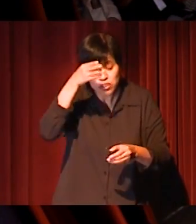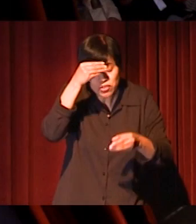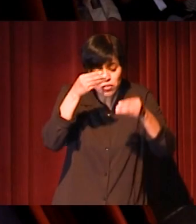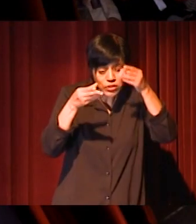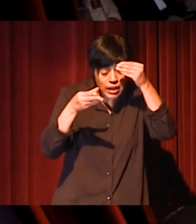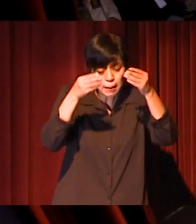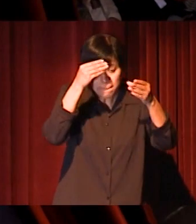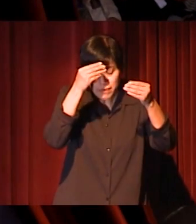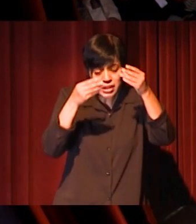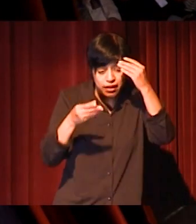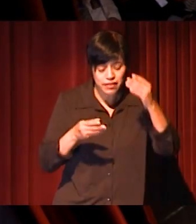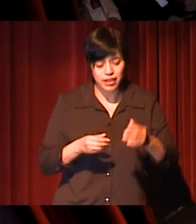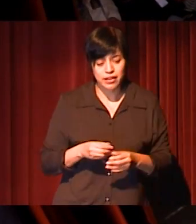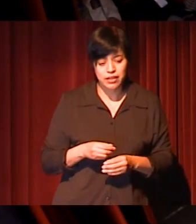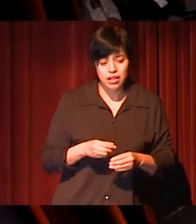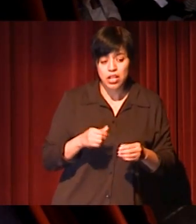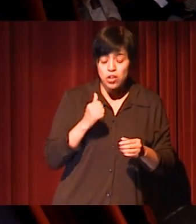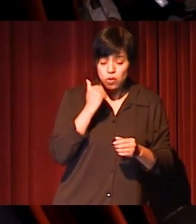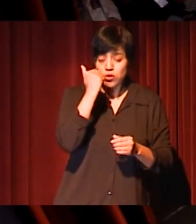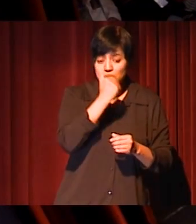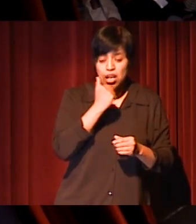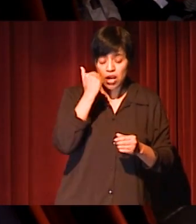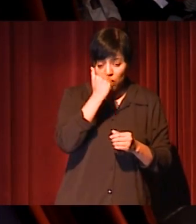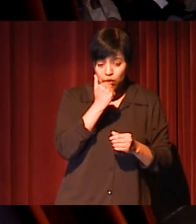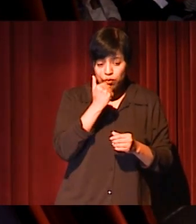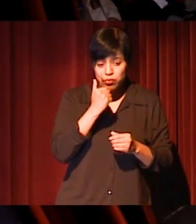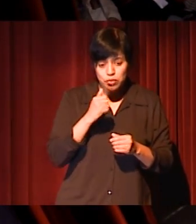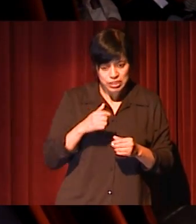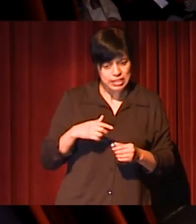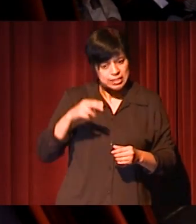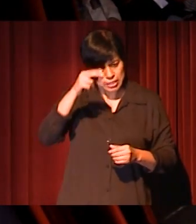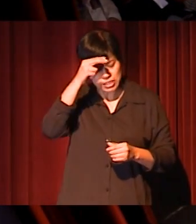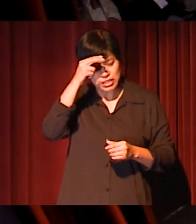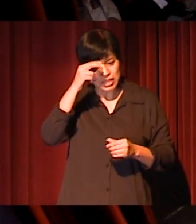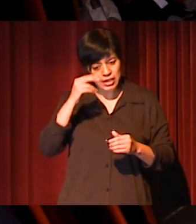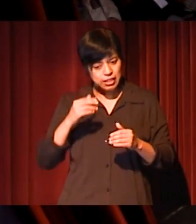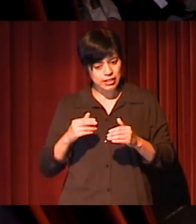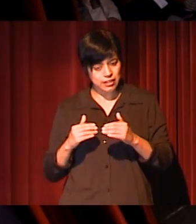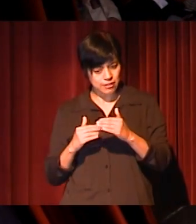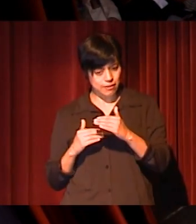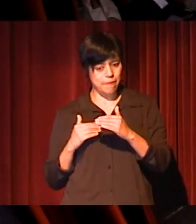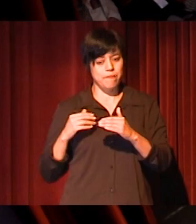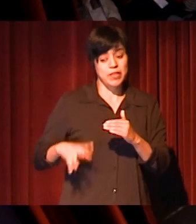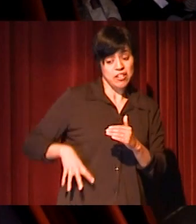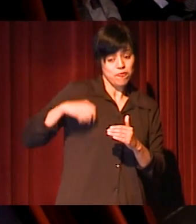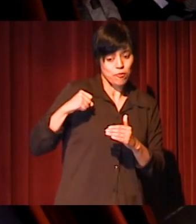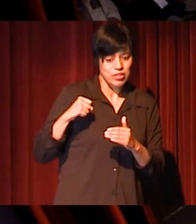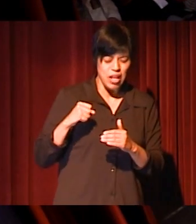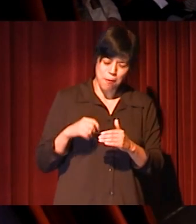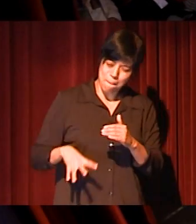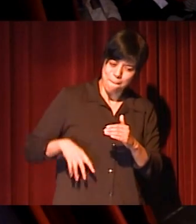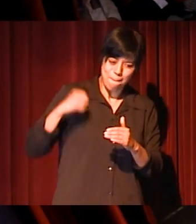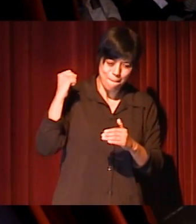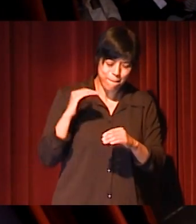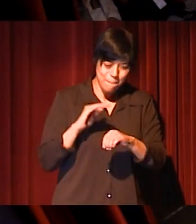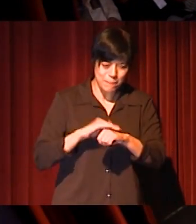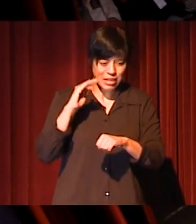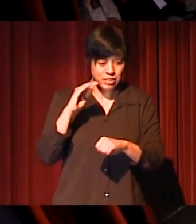Y que cada alumno que se sienta aventajado sea empujado a avanzar. El trabajo no termina cuando se acaba la escuela,